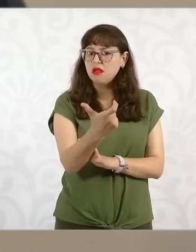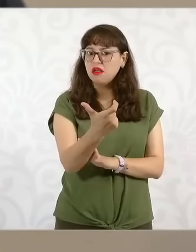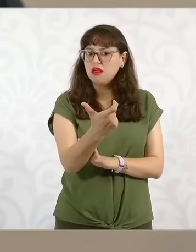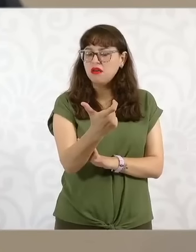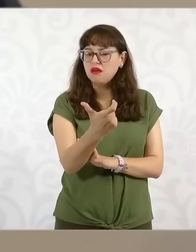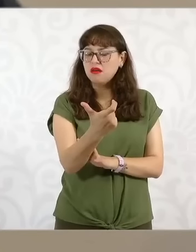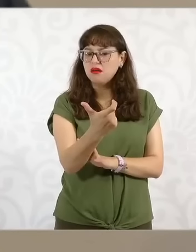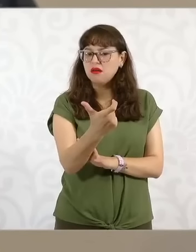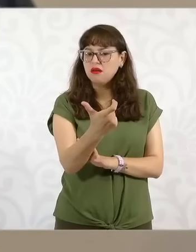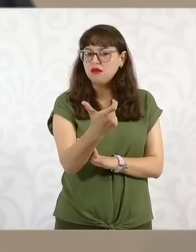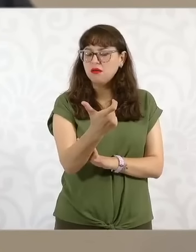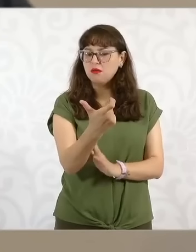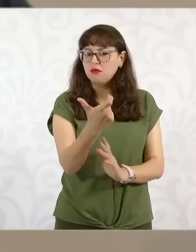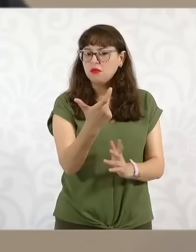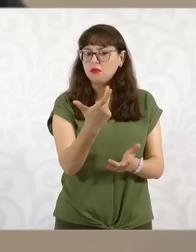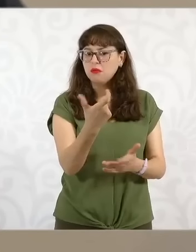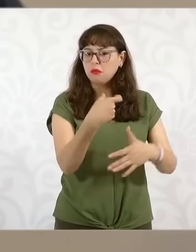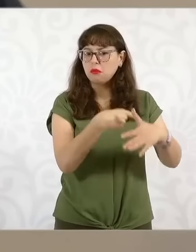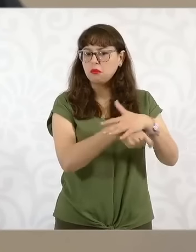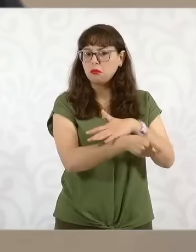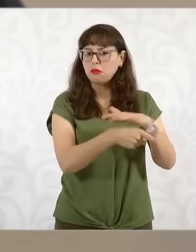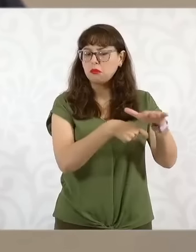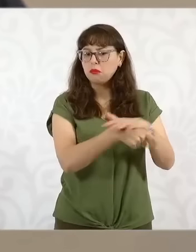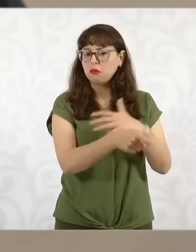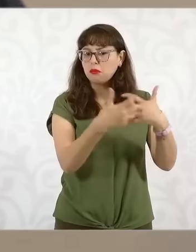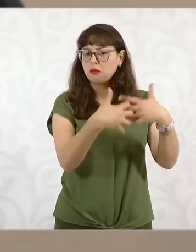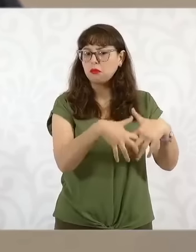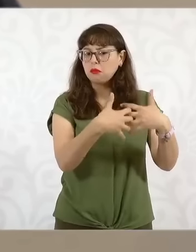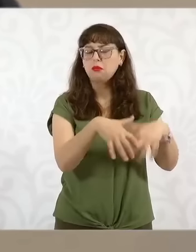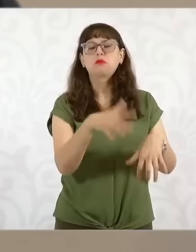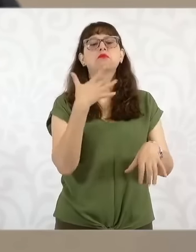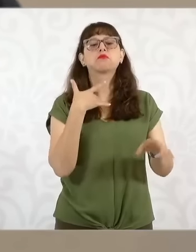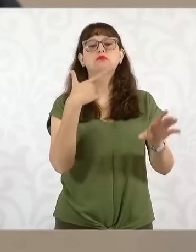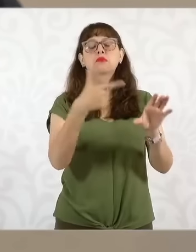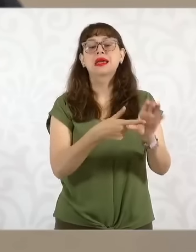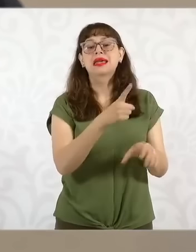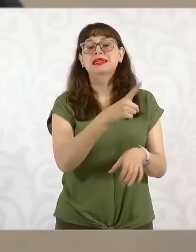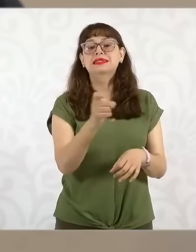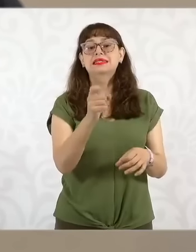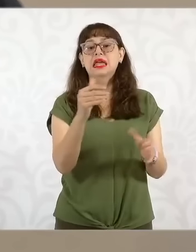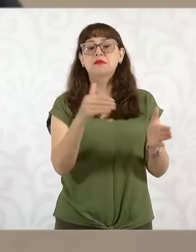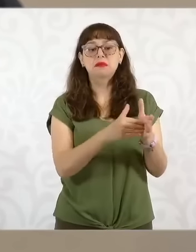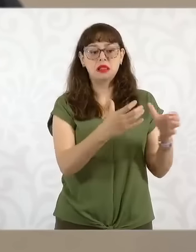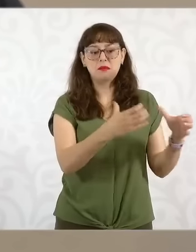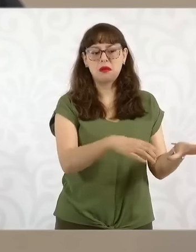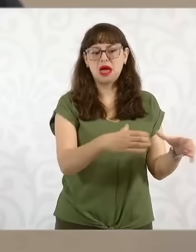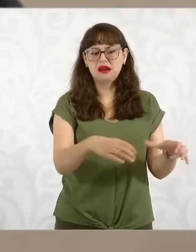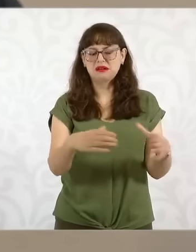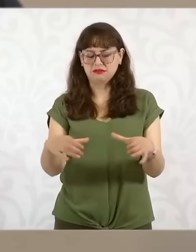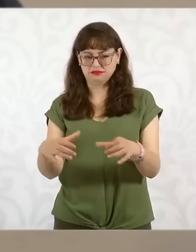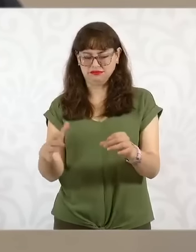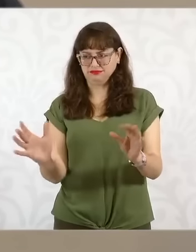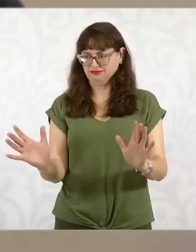eh y una producción supuestamente de más de 100,000 barriles. Me llama la atención esto